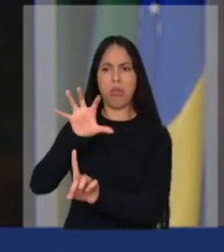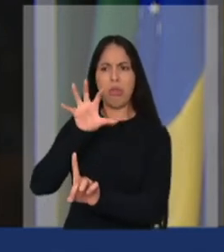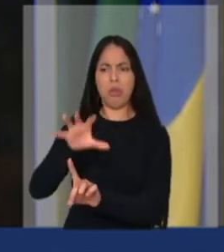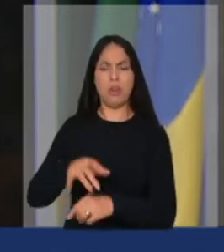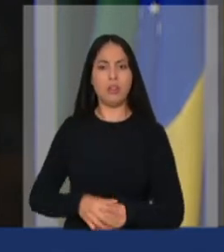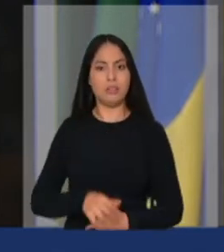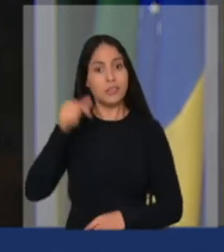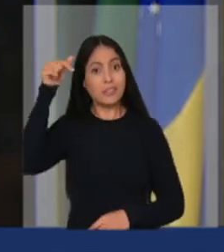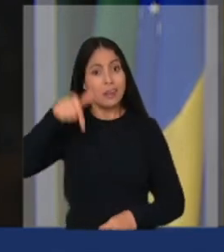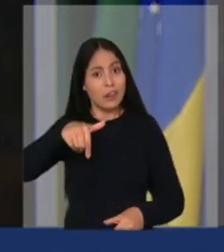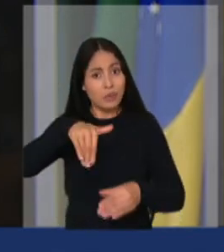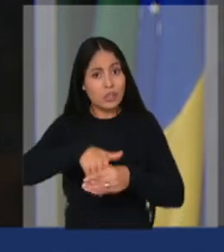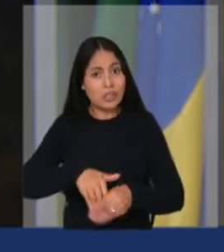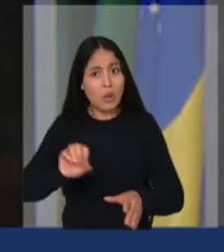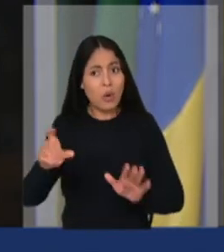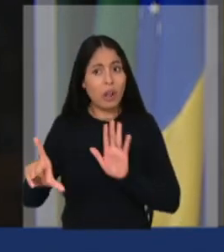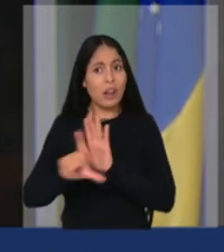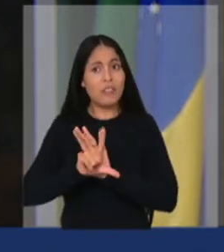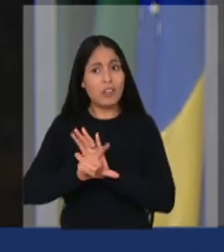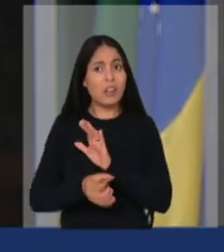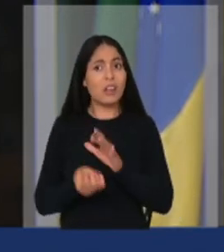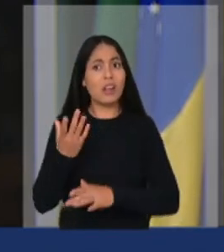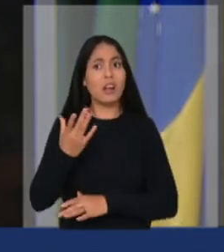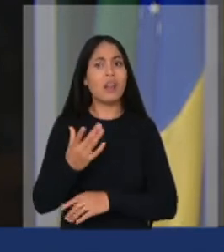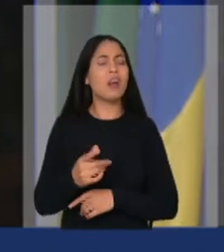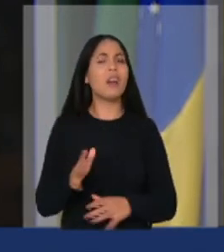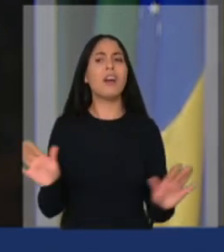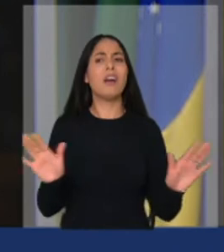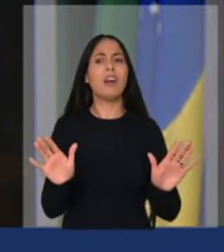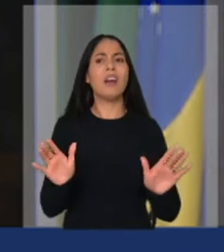INFLUENCIAR RESPEITE OS PODERES. VAMOS RESPEITAR PARA SERMOS RESPEITADOS. O SENHOR